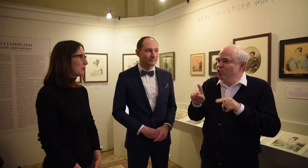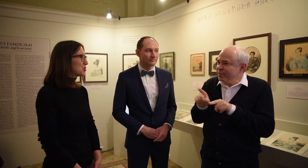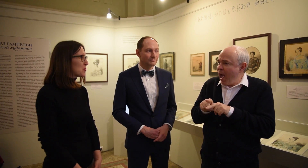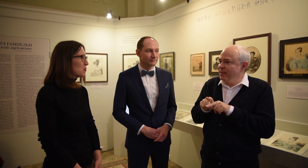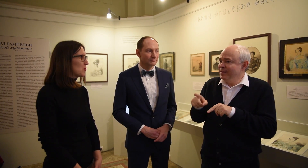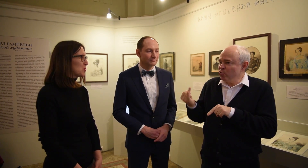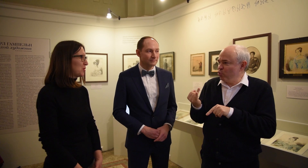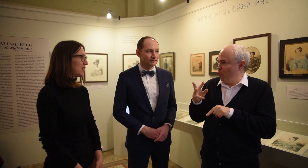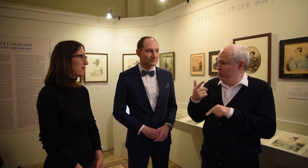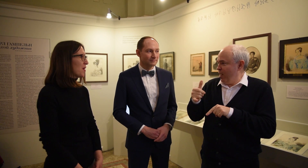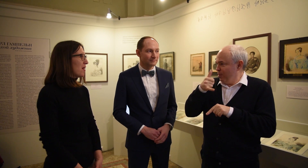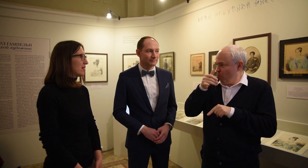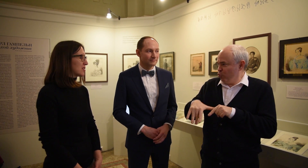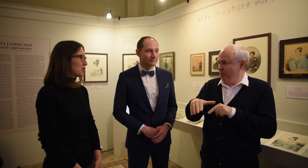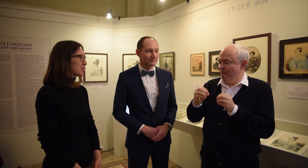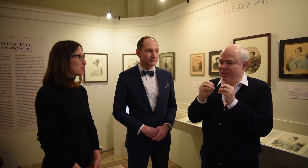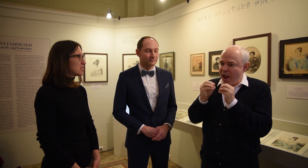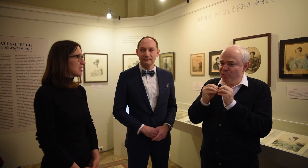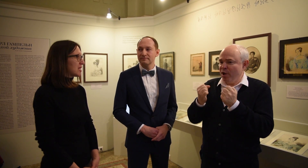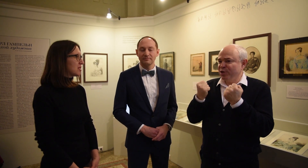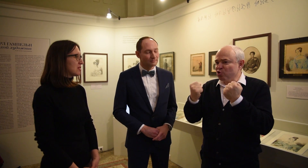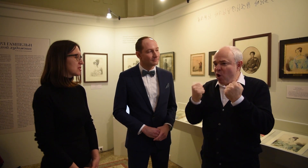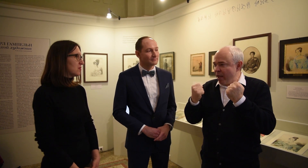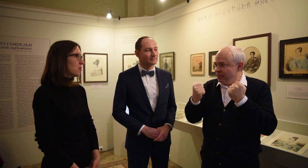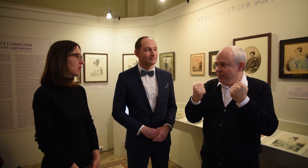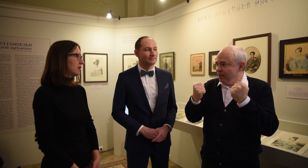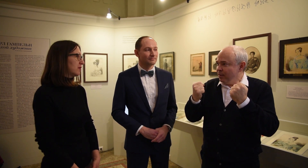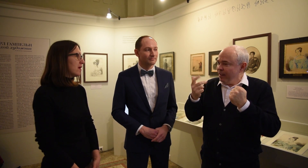Почему, всё-таки, Исторический музей не может держать